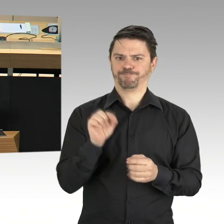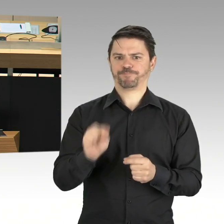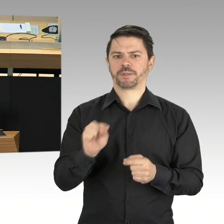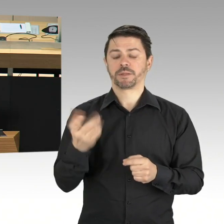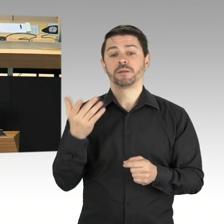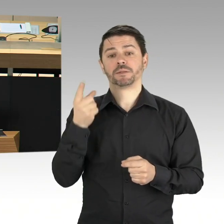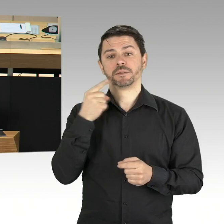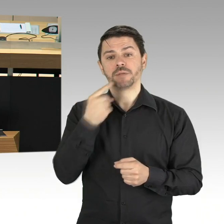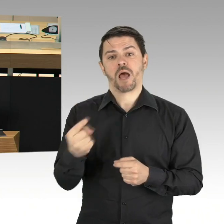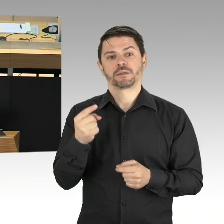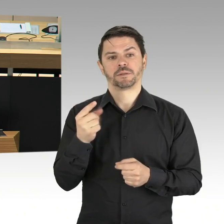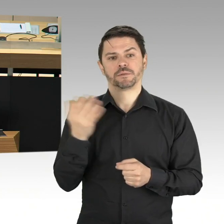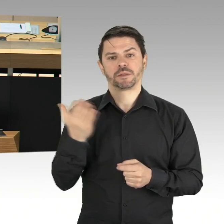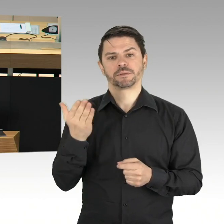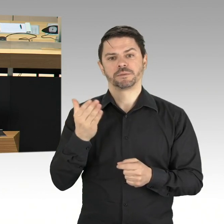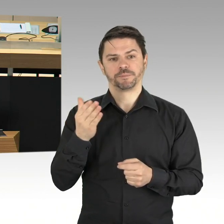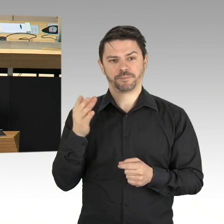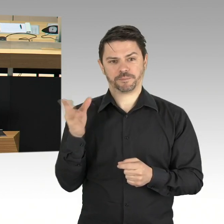deshalb ist es sinnvoll, seht euch um in der Peripherie